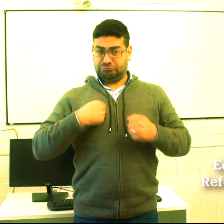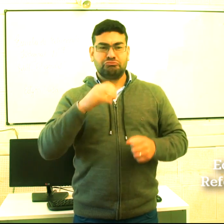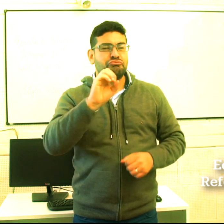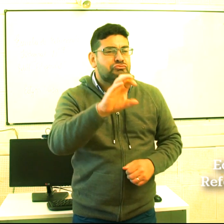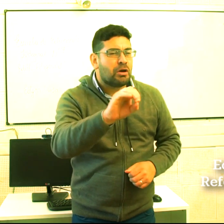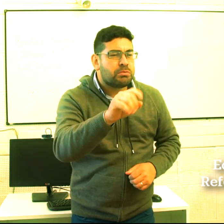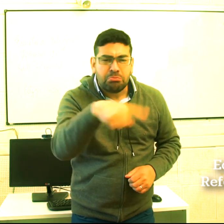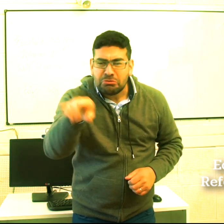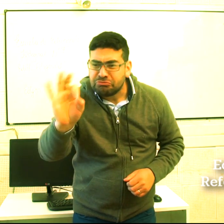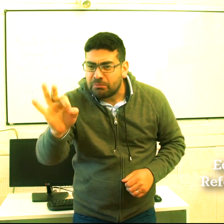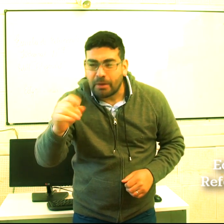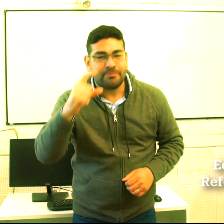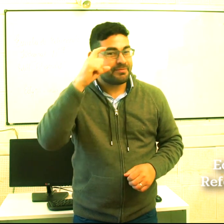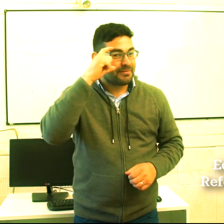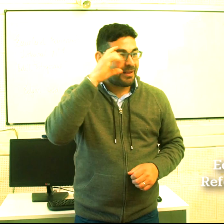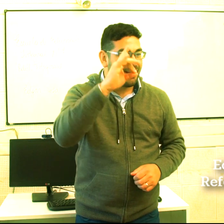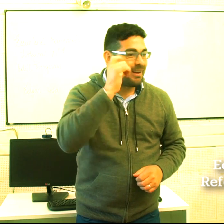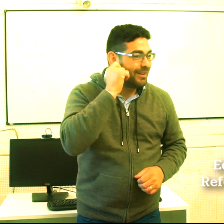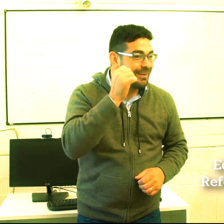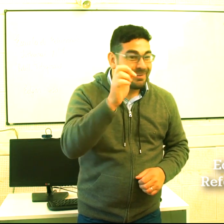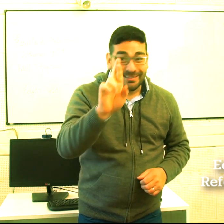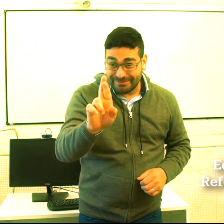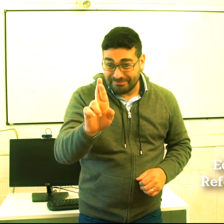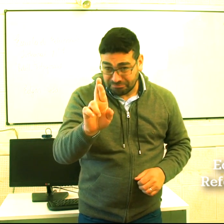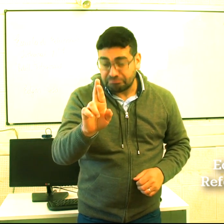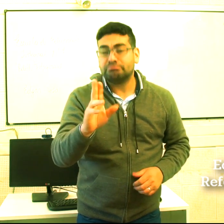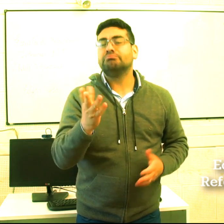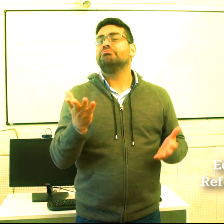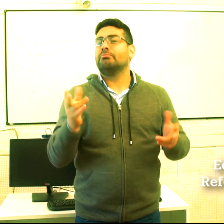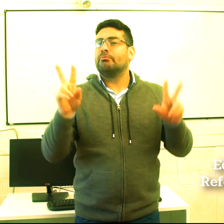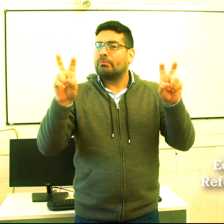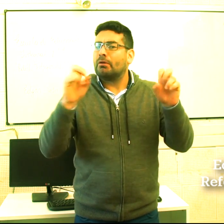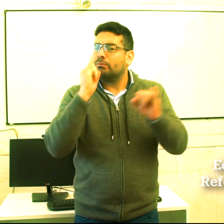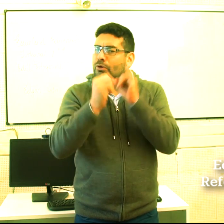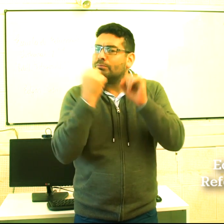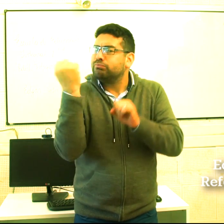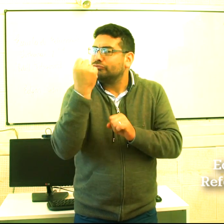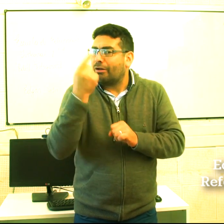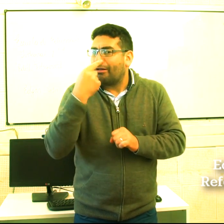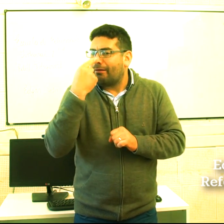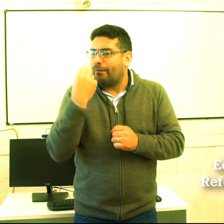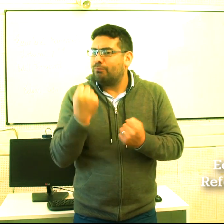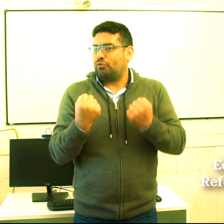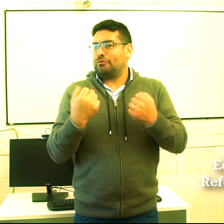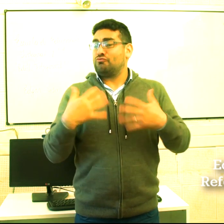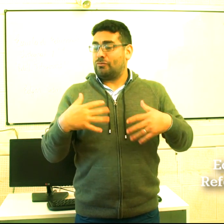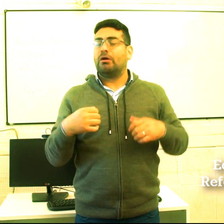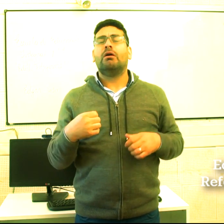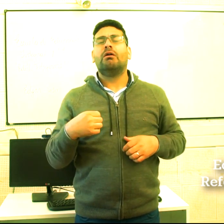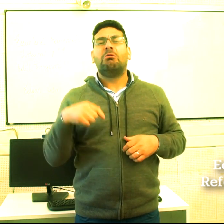¿Ustedes saben cómo llamo? Mi nombre es Edgar. El tema que les voy a contar es muy importante e interesante.